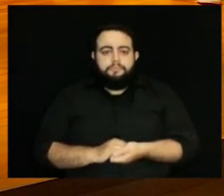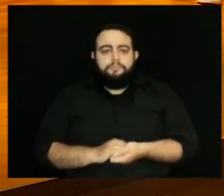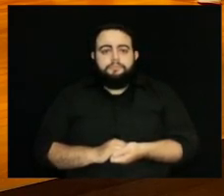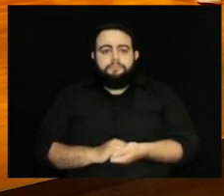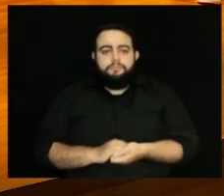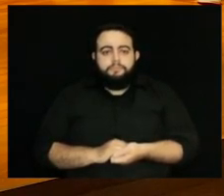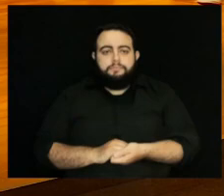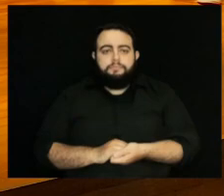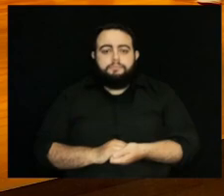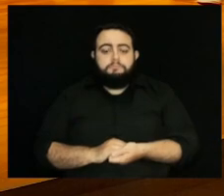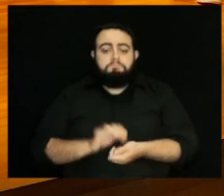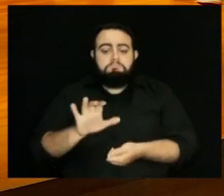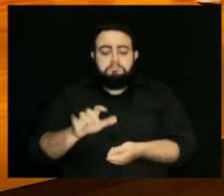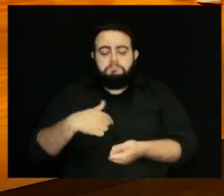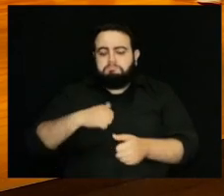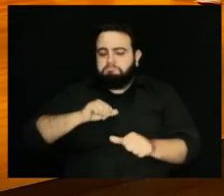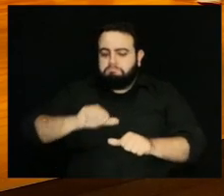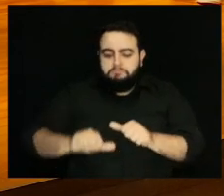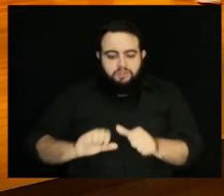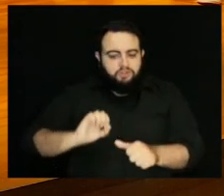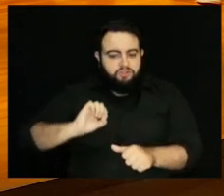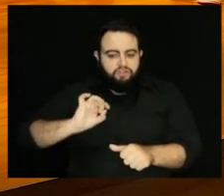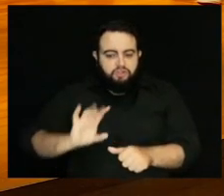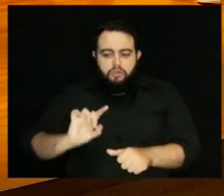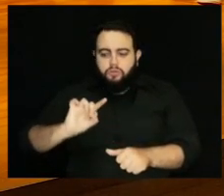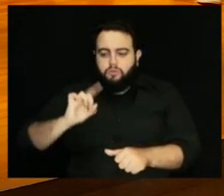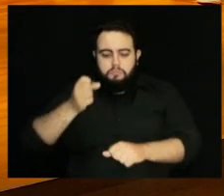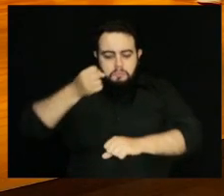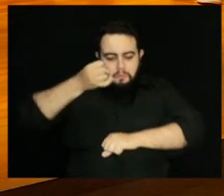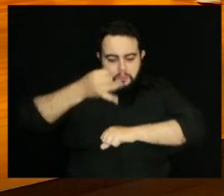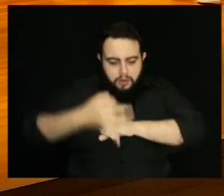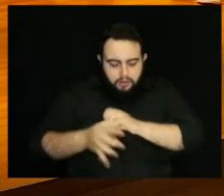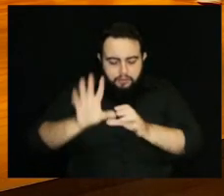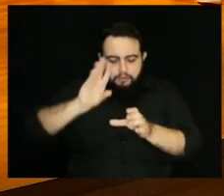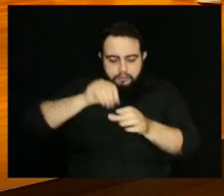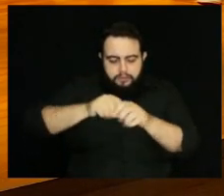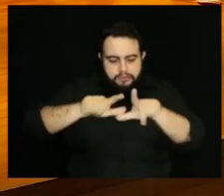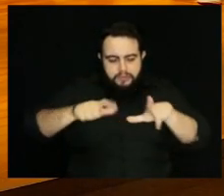ei e sim virei apenas um, virei a madrugada dentro do Salom, comprei uma guitarra usada